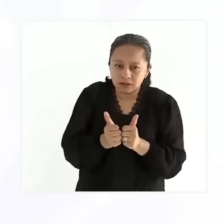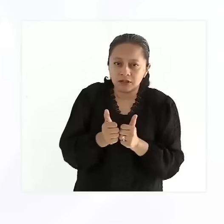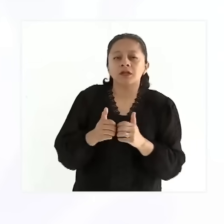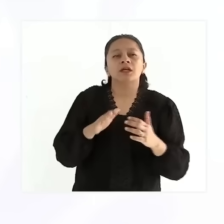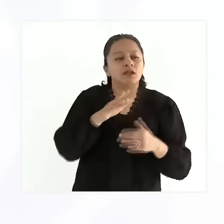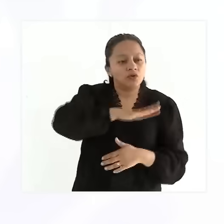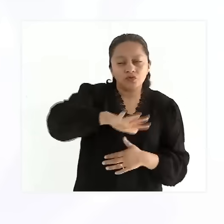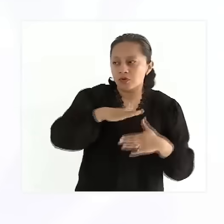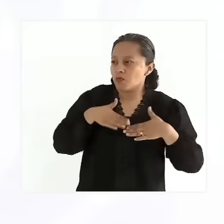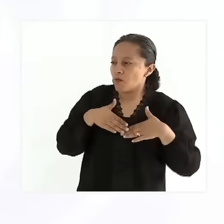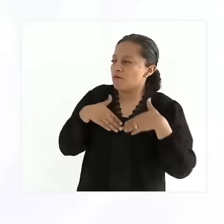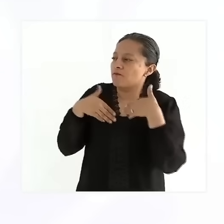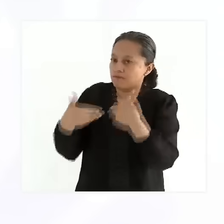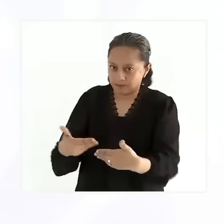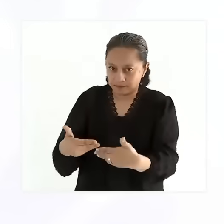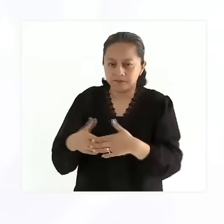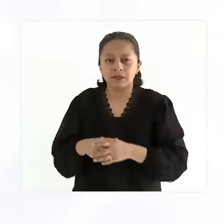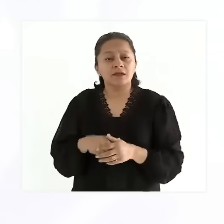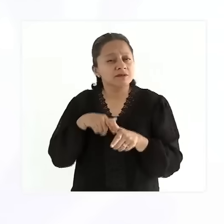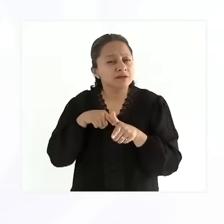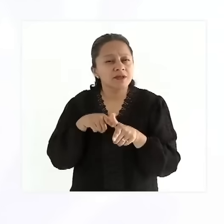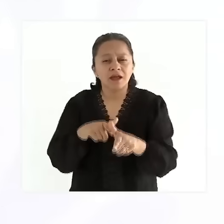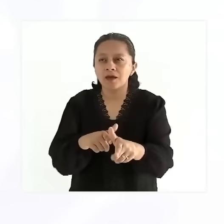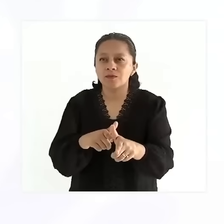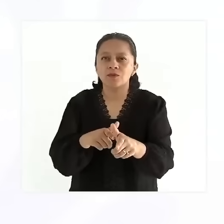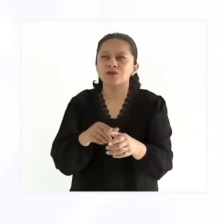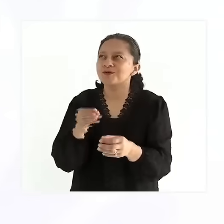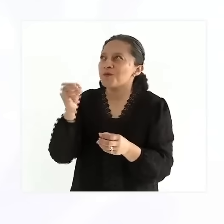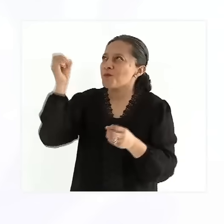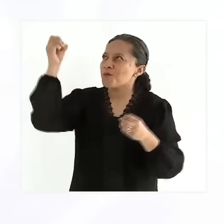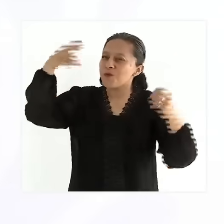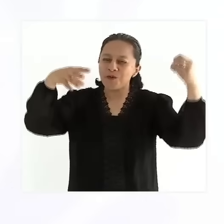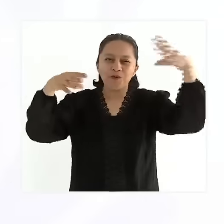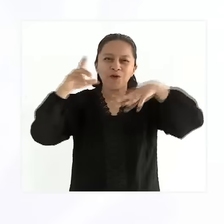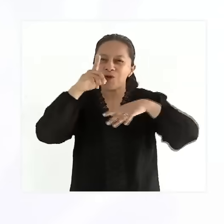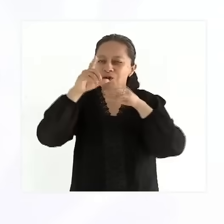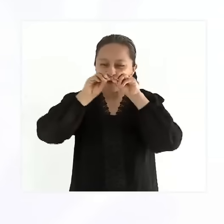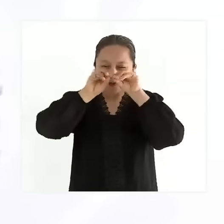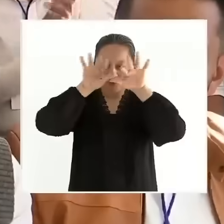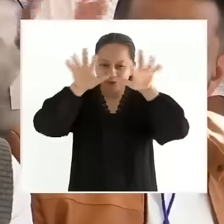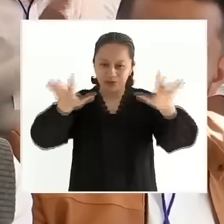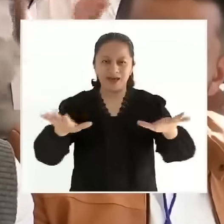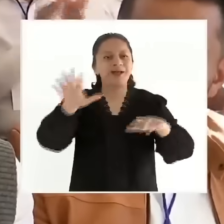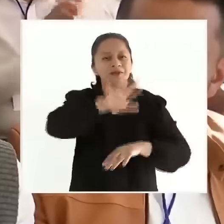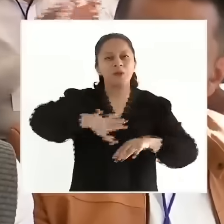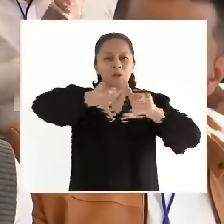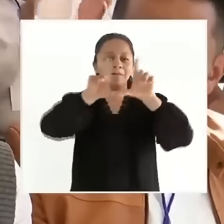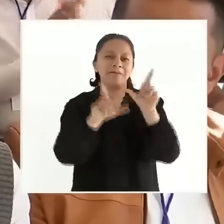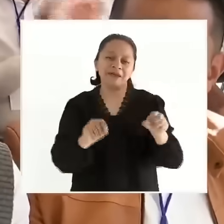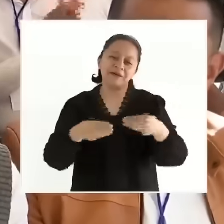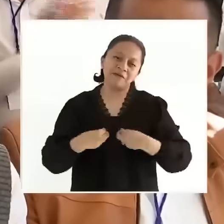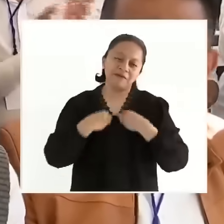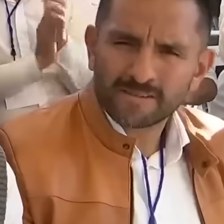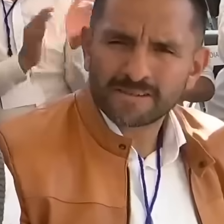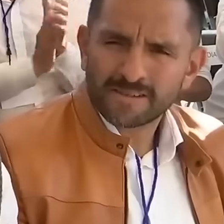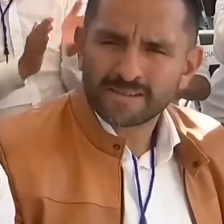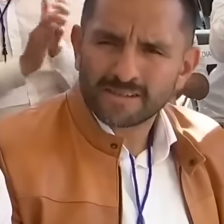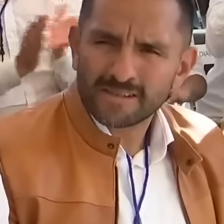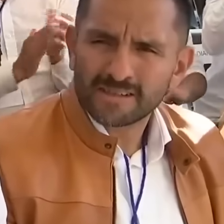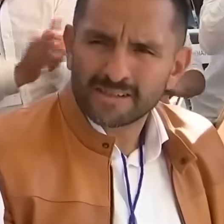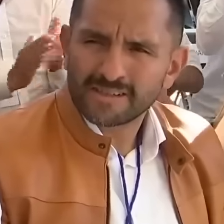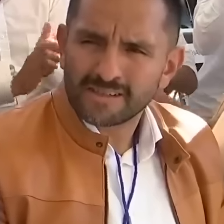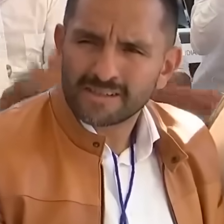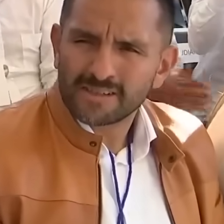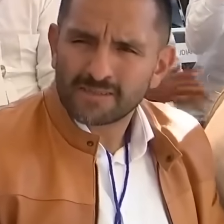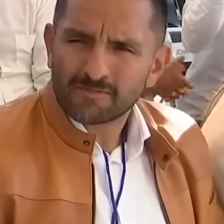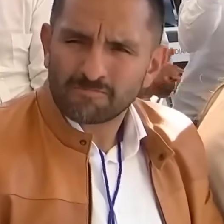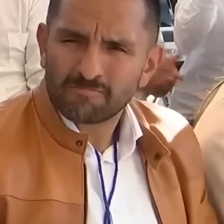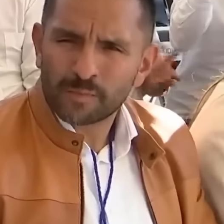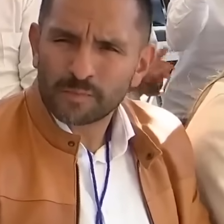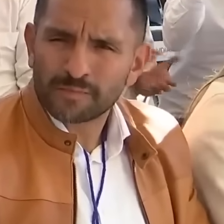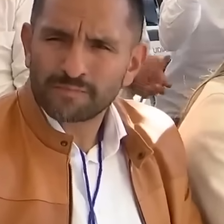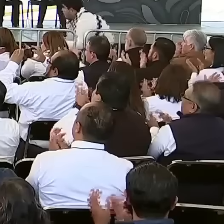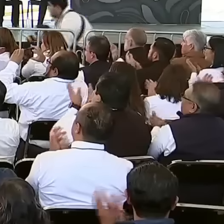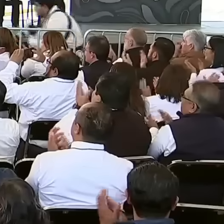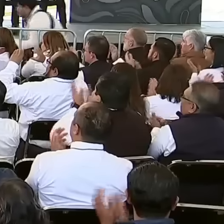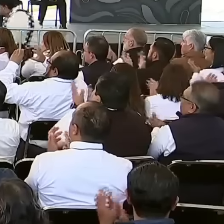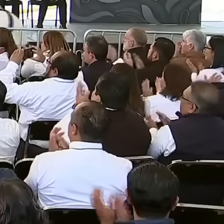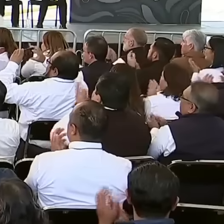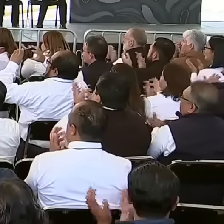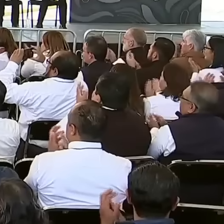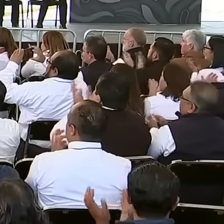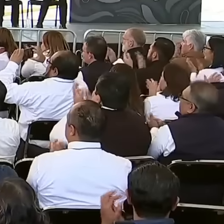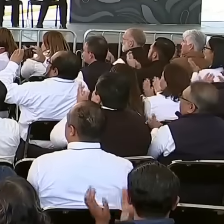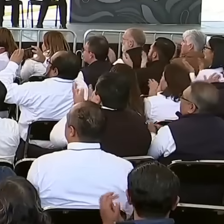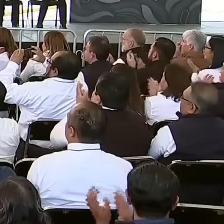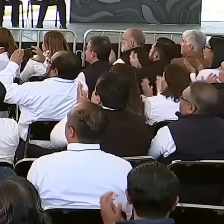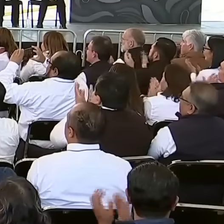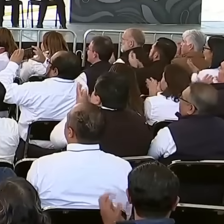orgullo en nuestras labores. Sigamos iluminando vidas e iluminando México. Muchas gracias.